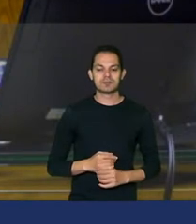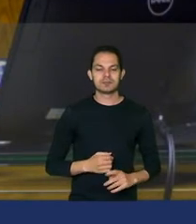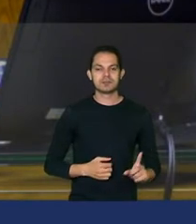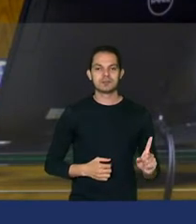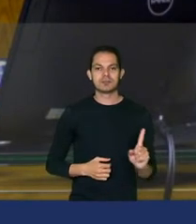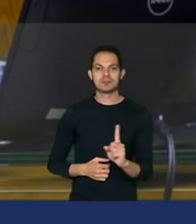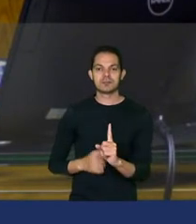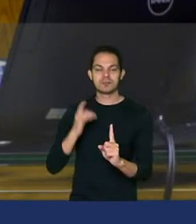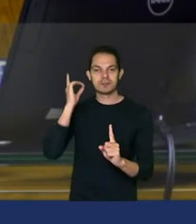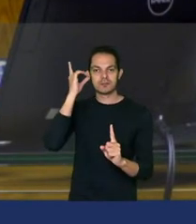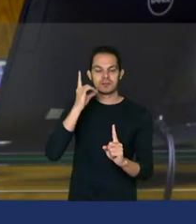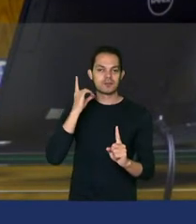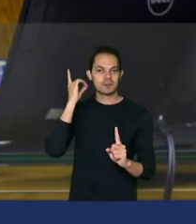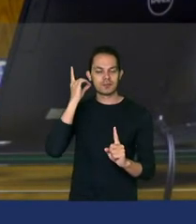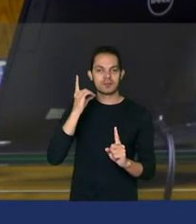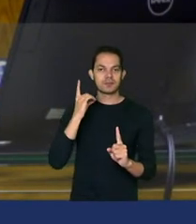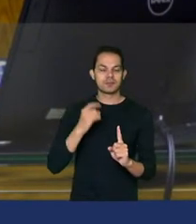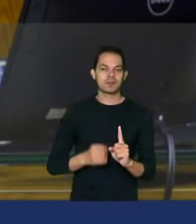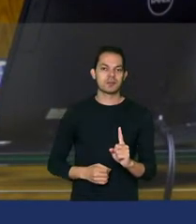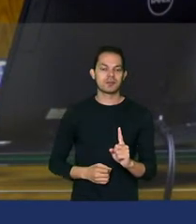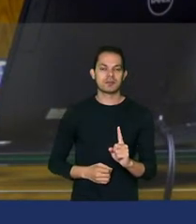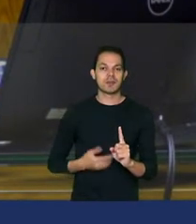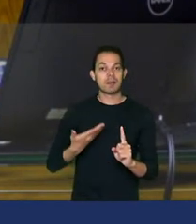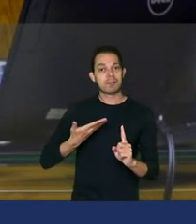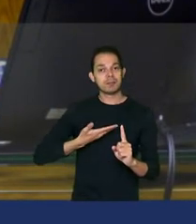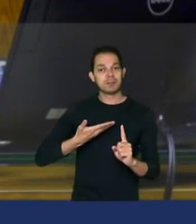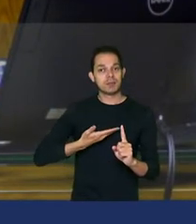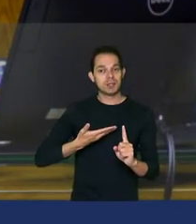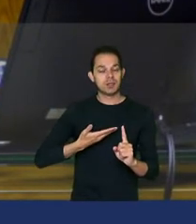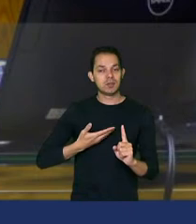FEDERAL. AUSENTE DA SALA VISUAL. VAMOS OUVIR O DEPUTADO LÁ DA BAHIA, MEU AMIGO